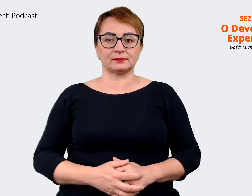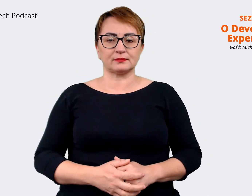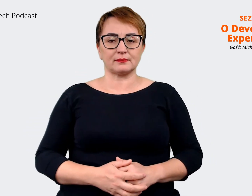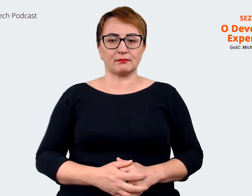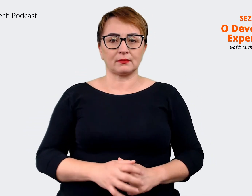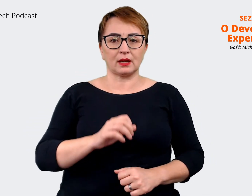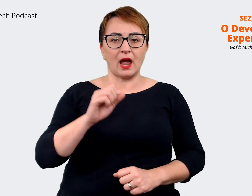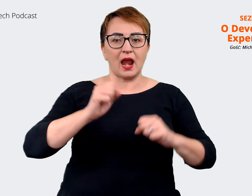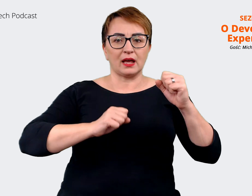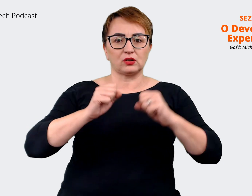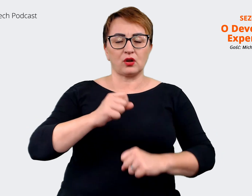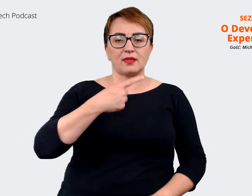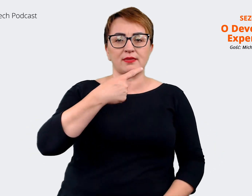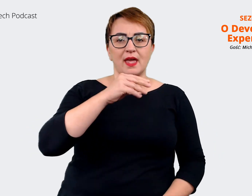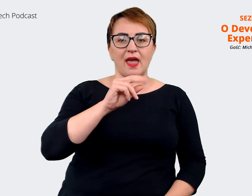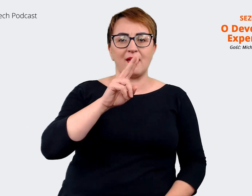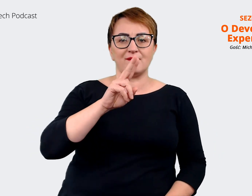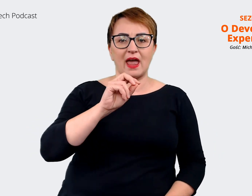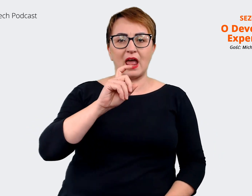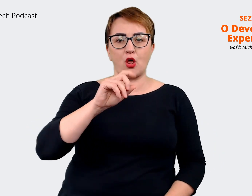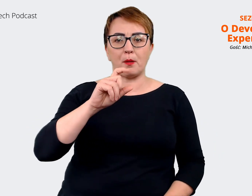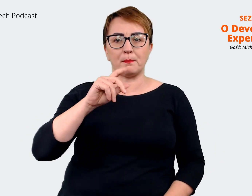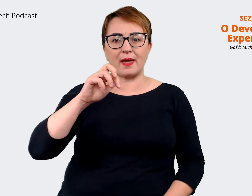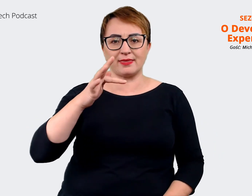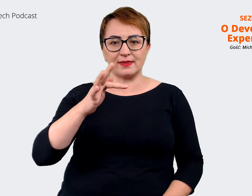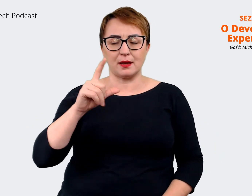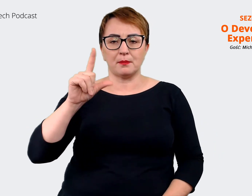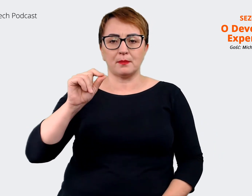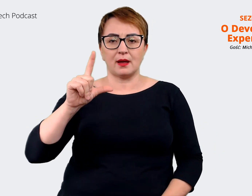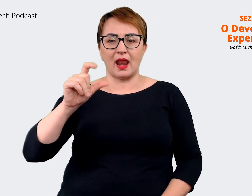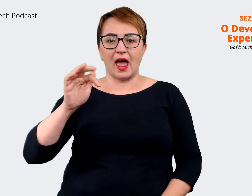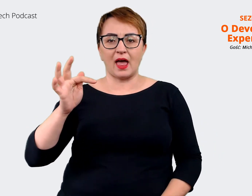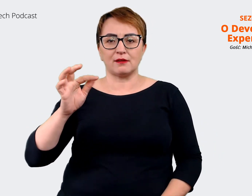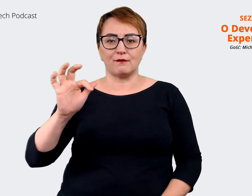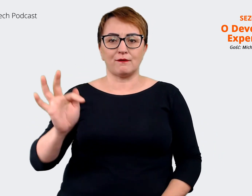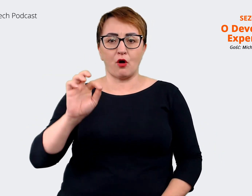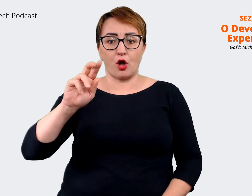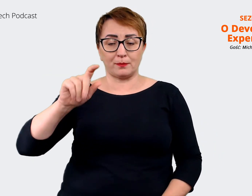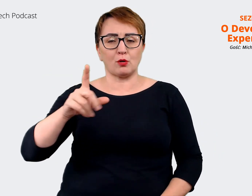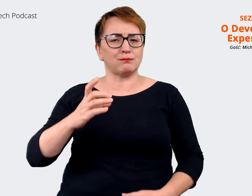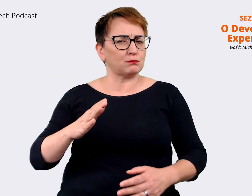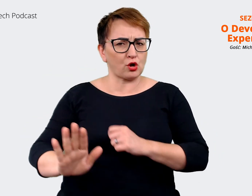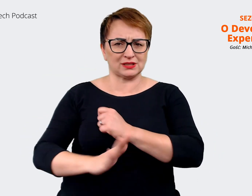Allegro Development Platform. I to jest taki core'owy produkt, który polega na tym,